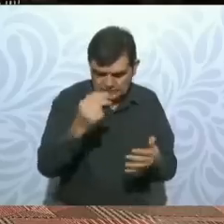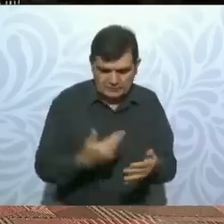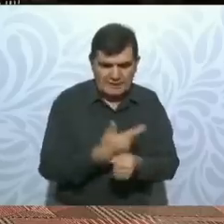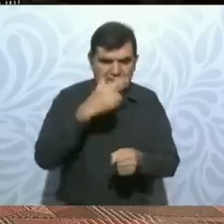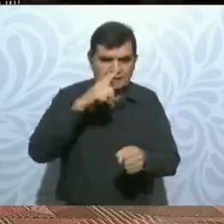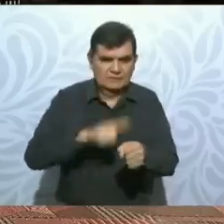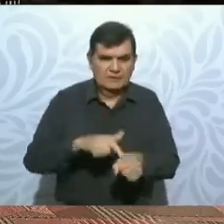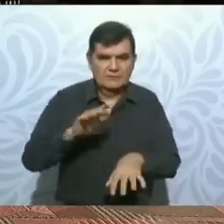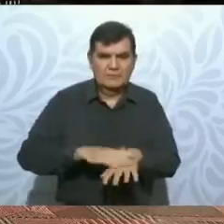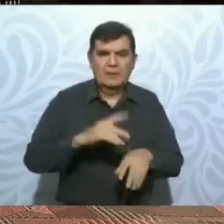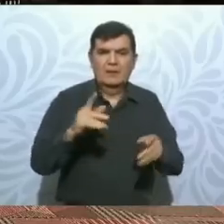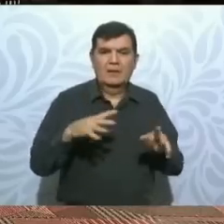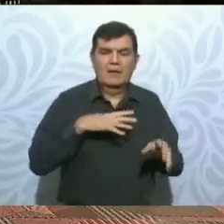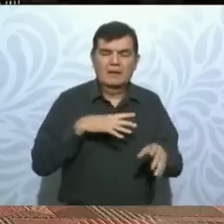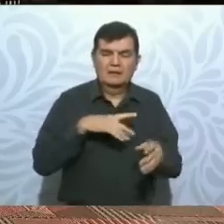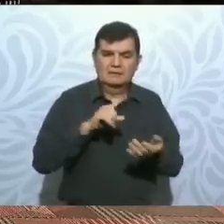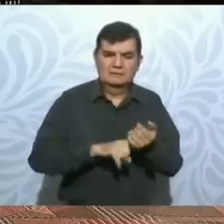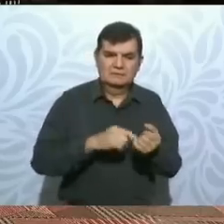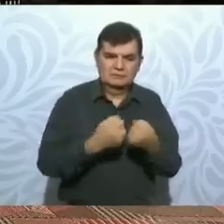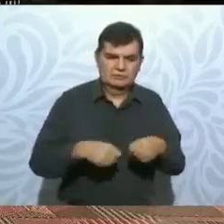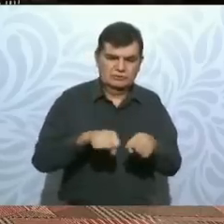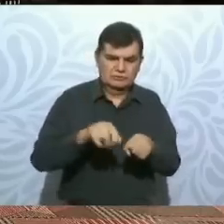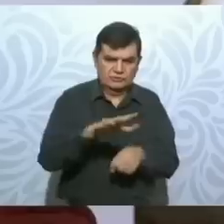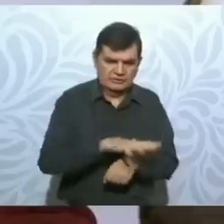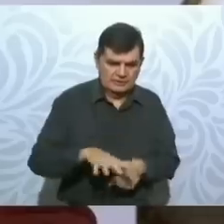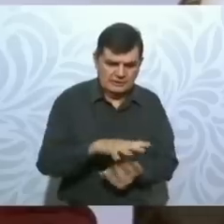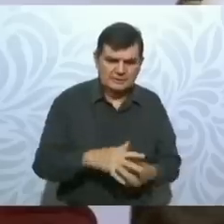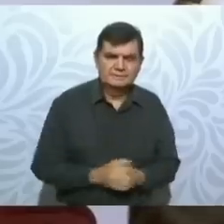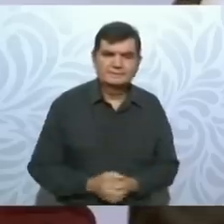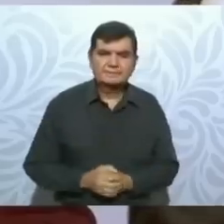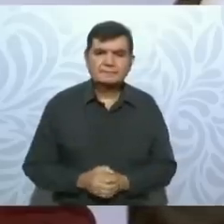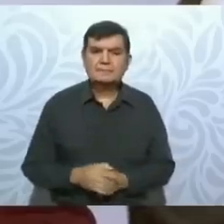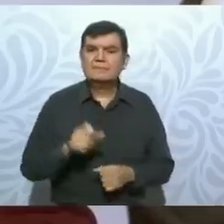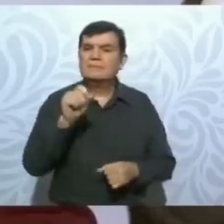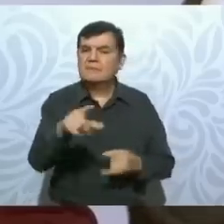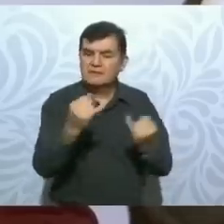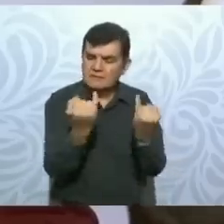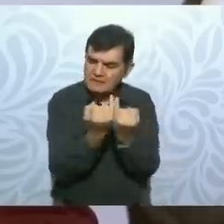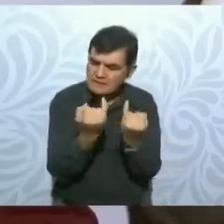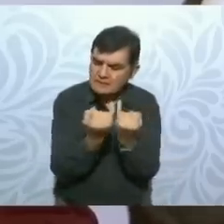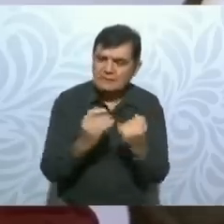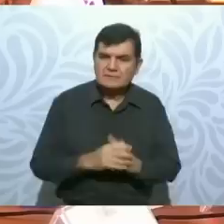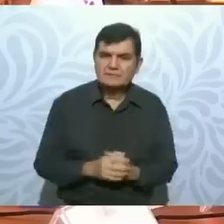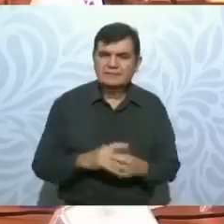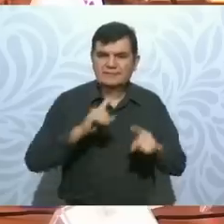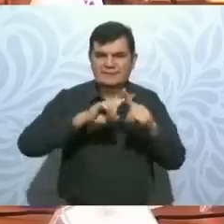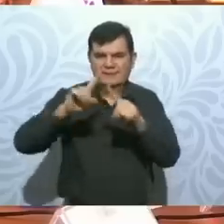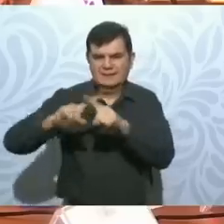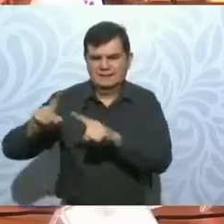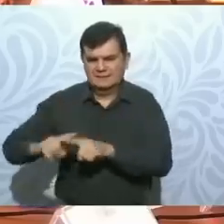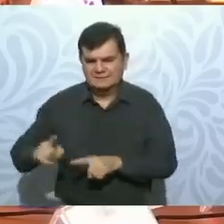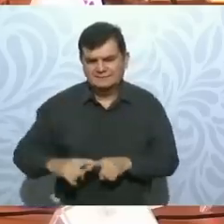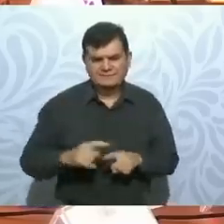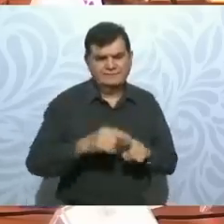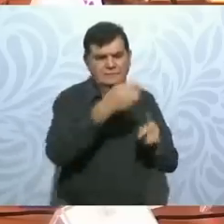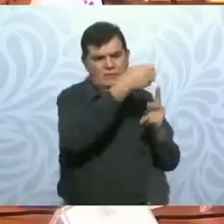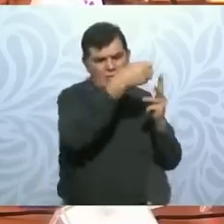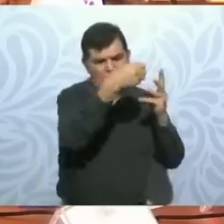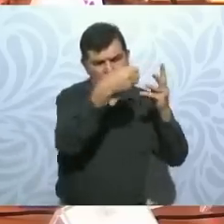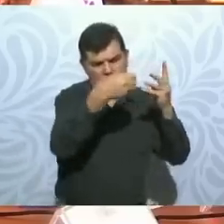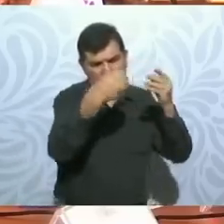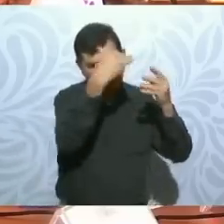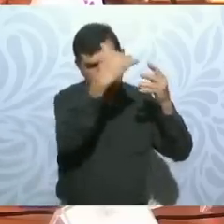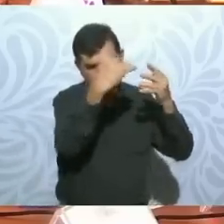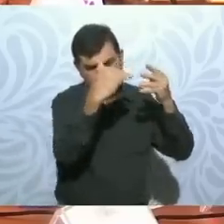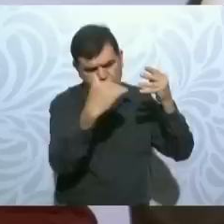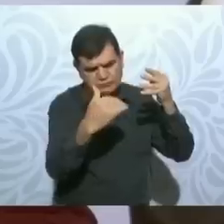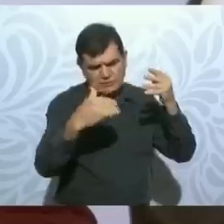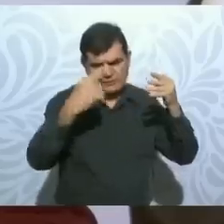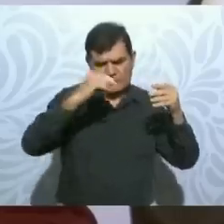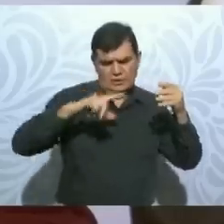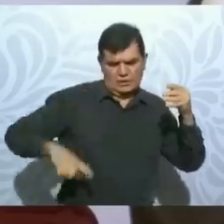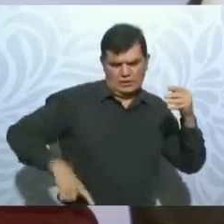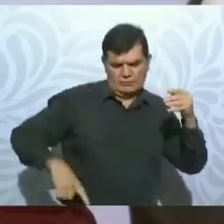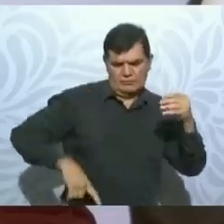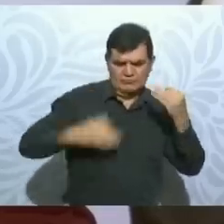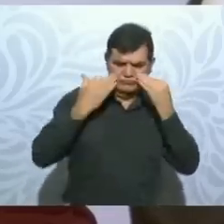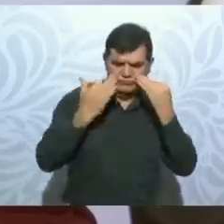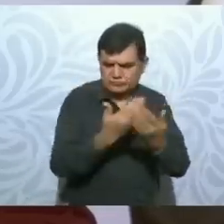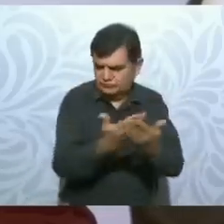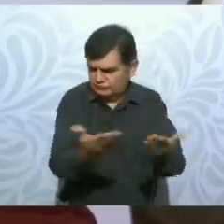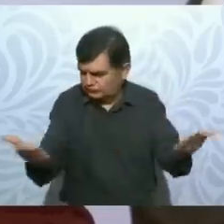por la parte de la sociedad civil y a las distintos órdenes de gobierno aquí presentes la